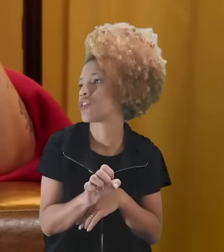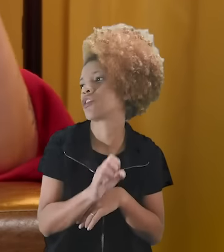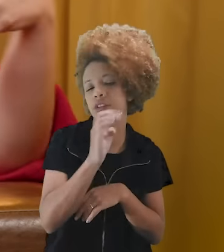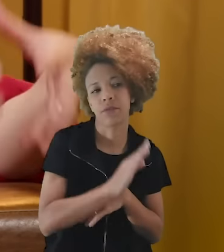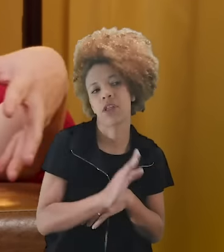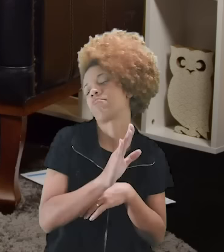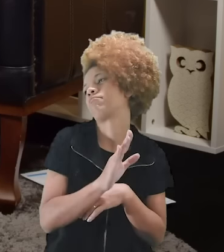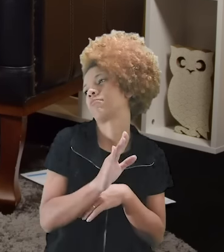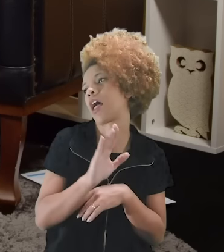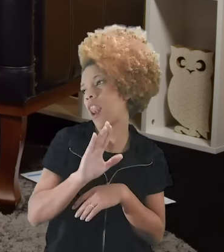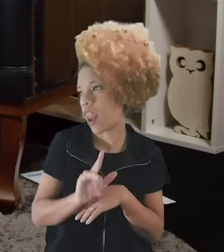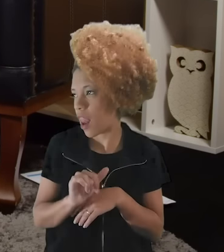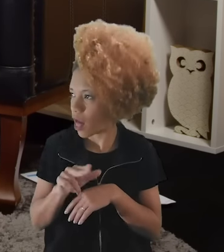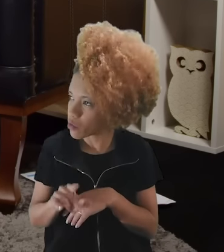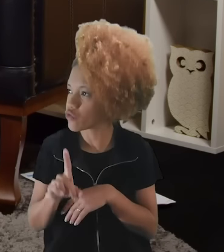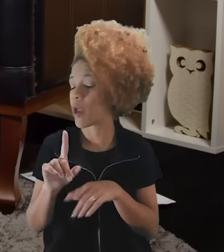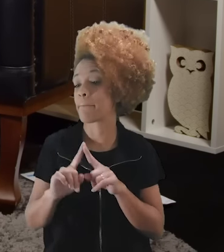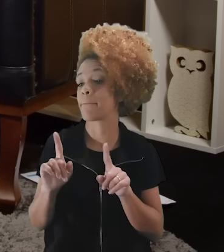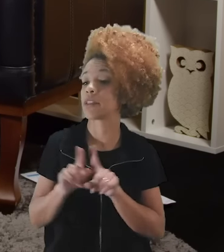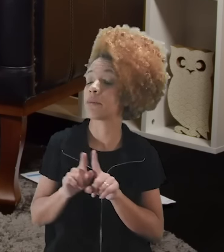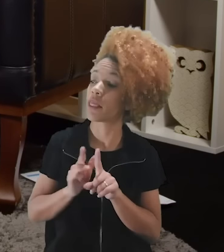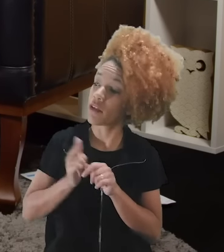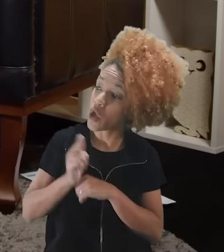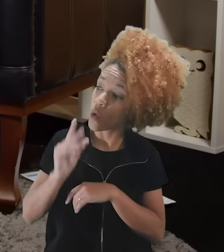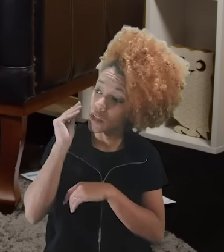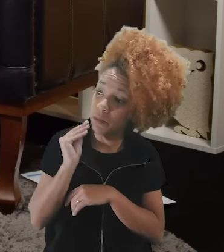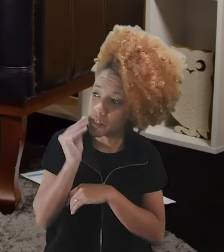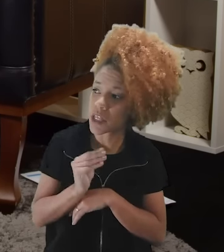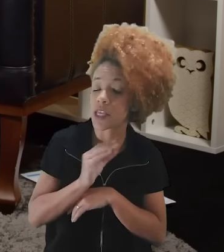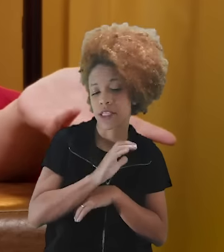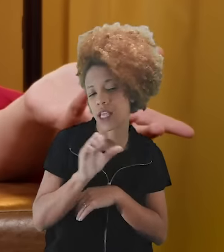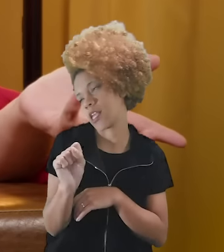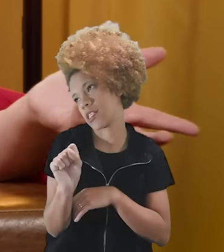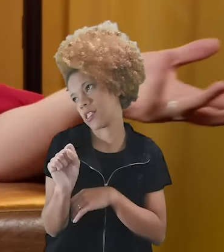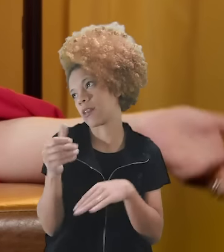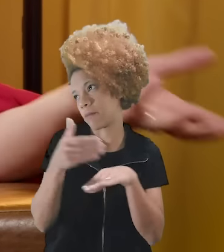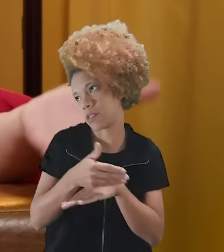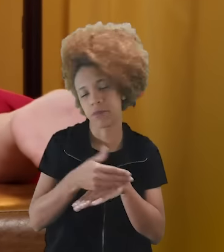da Laudi através do valorent mas já tivemos em outras ocasiões o o CS dominando bastante que é o